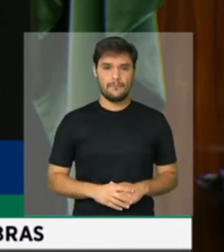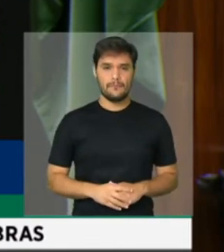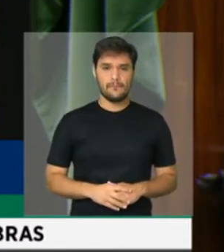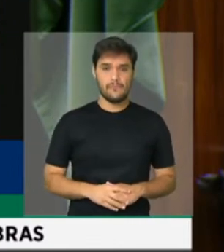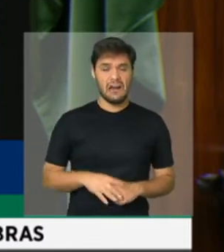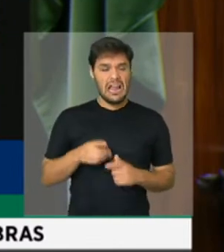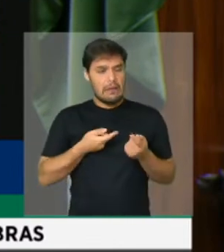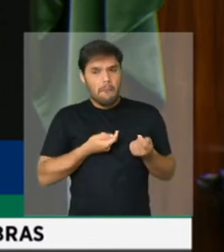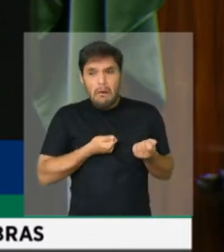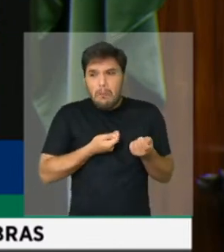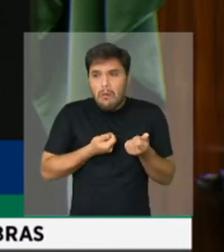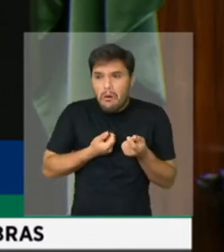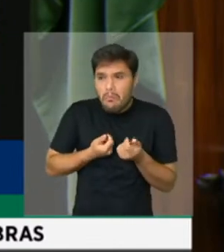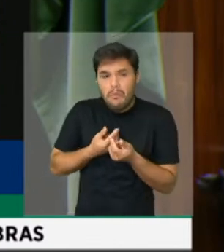PORQUE O PRESIDENTE... DEFENDEU NA CAMPANHA